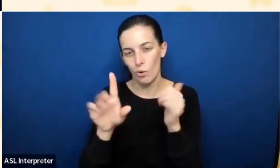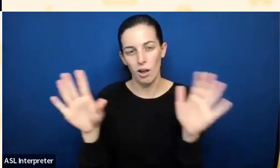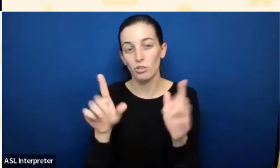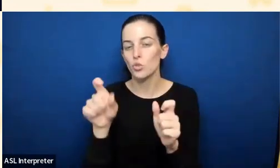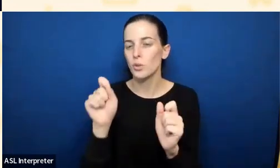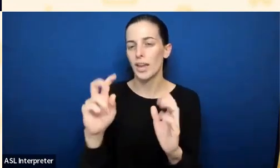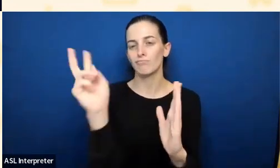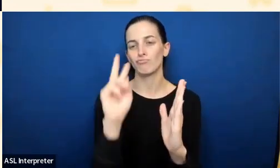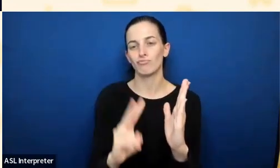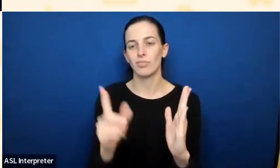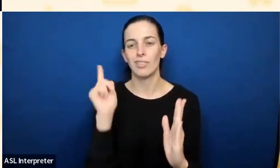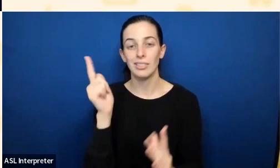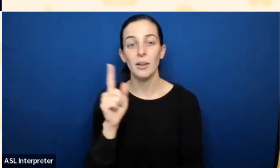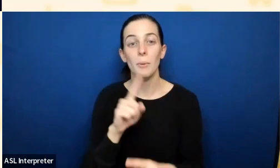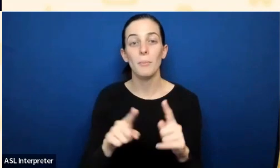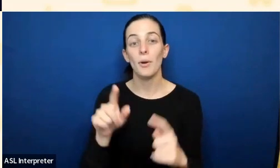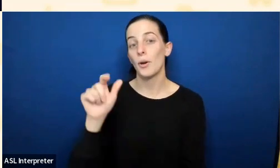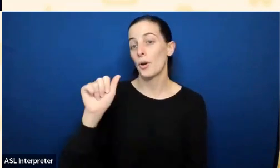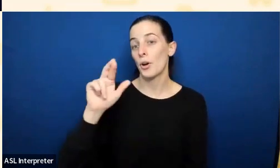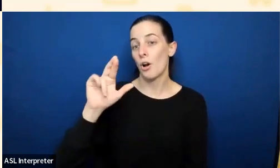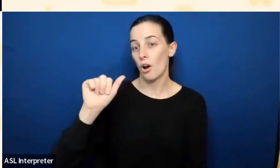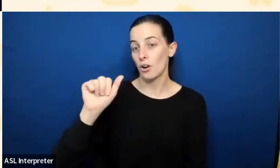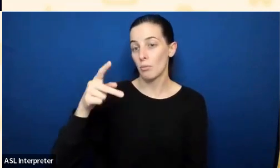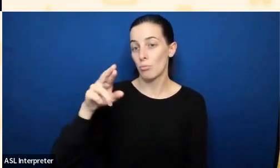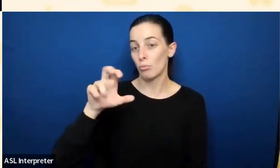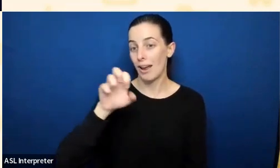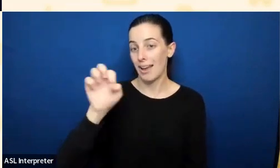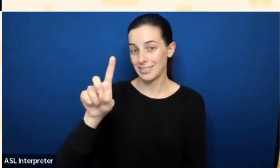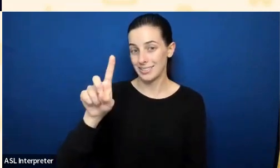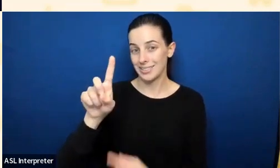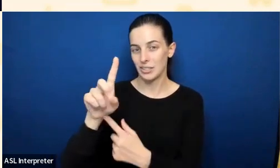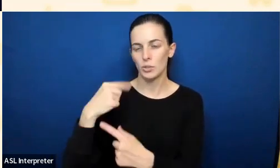Pero estamos usando el atributo ARIA-pressed en lugar de algún tipo de ID